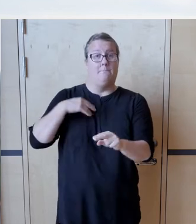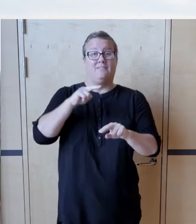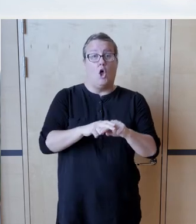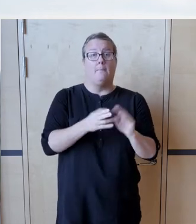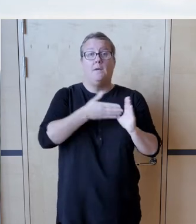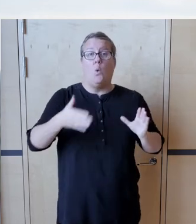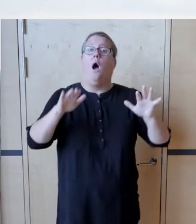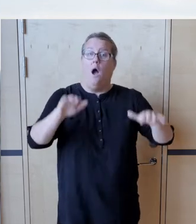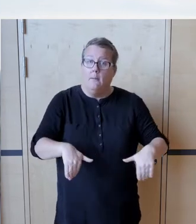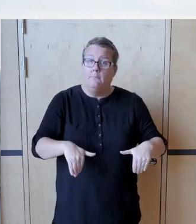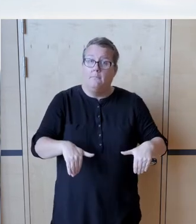Genom att budgetera för